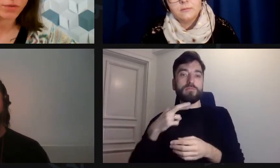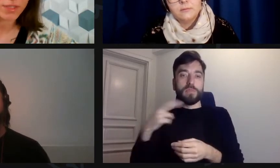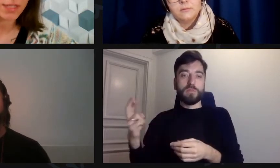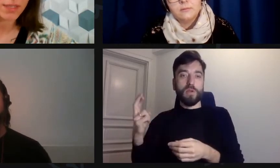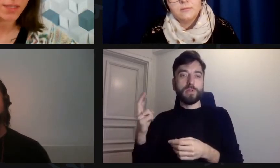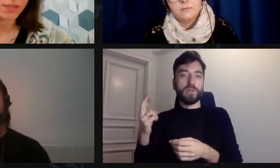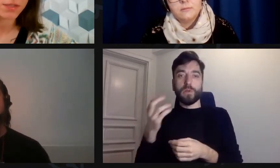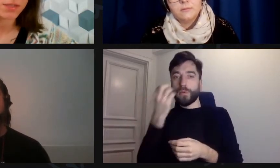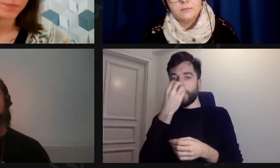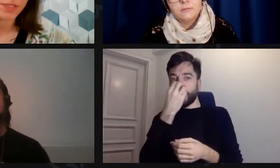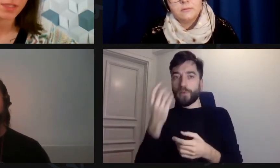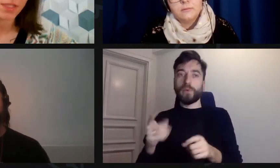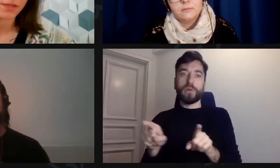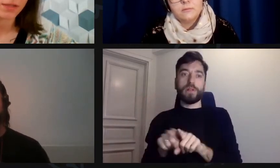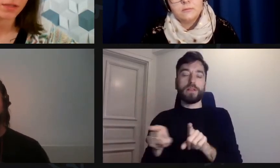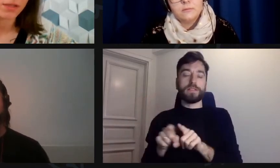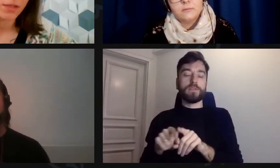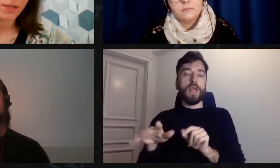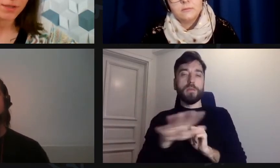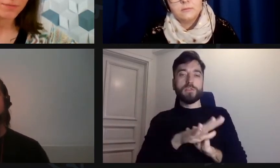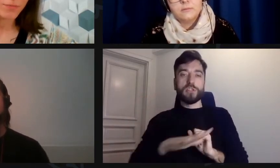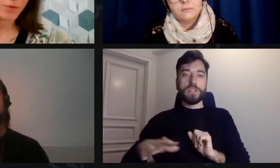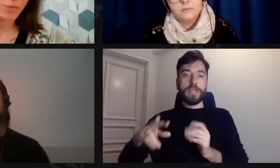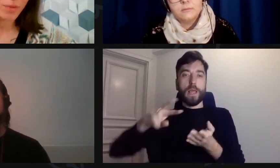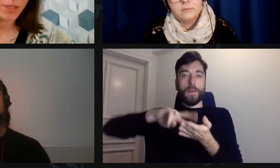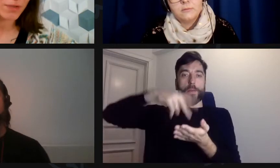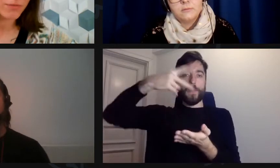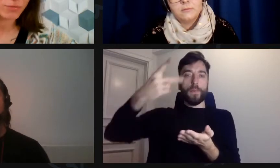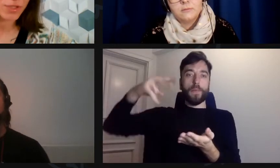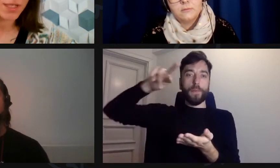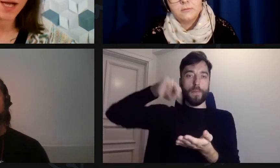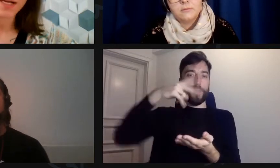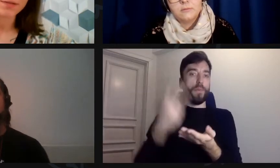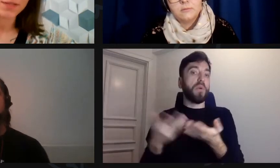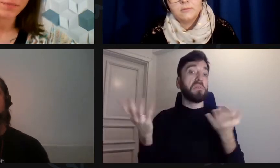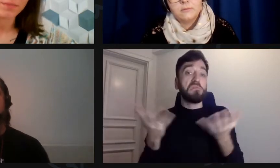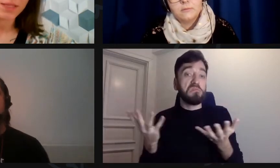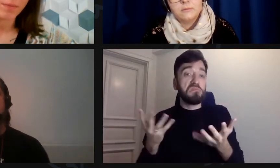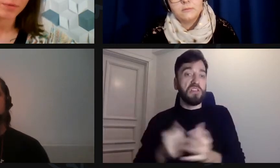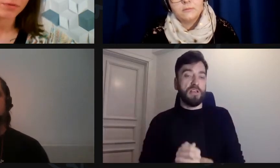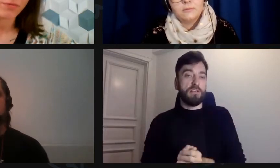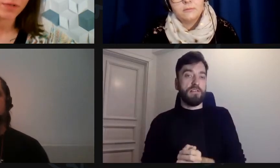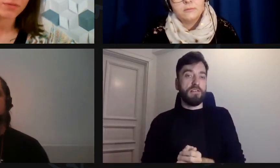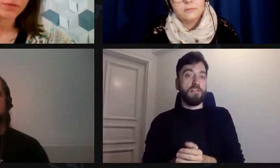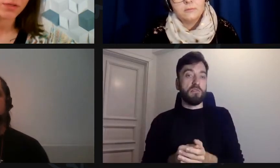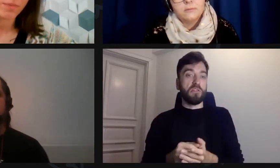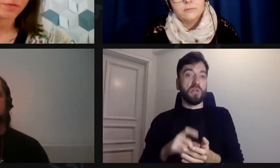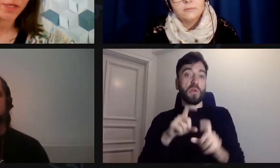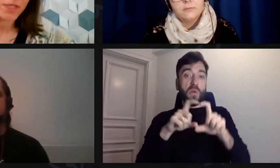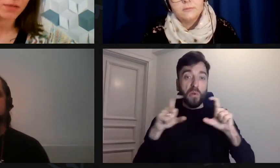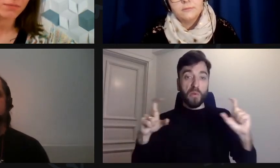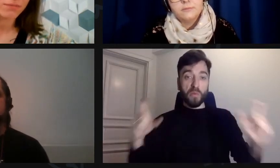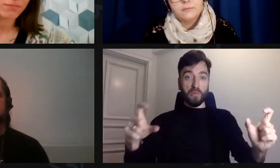Macie jakąś przestrzeń, duże hale, warunki?